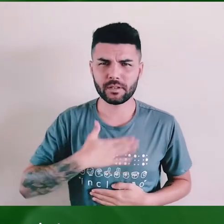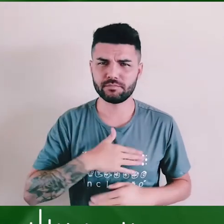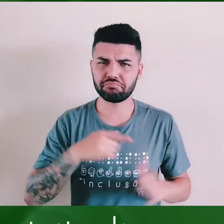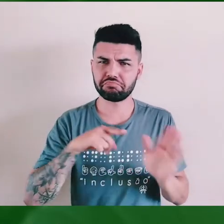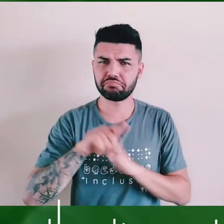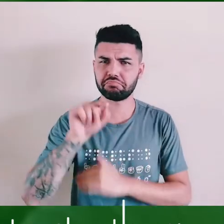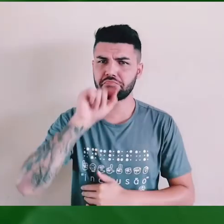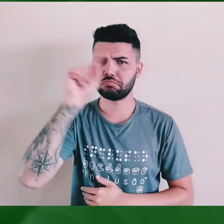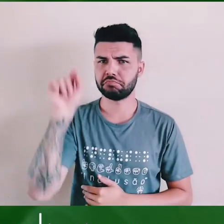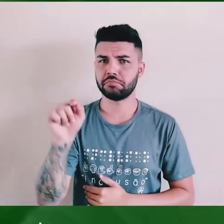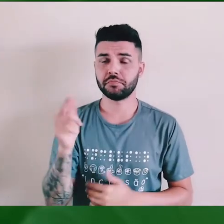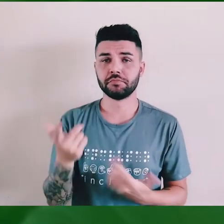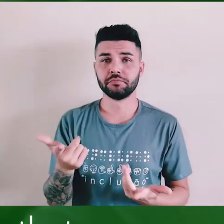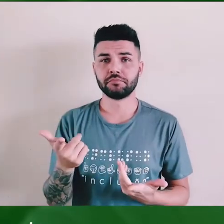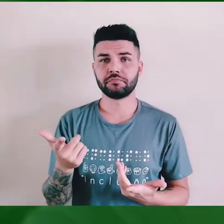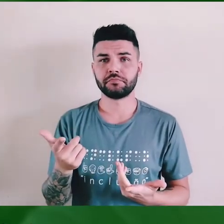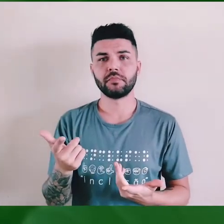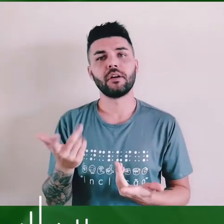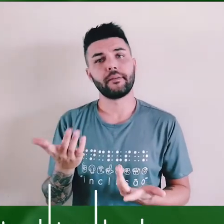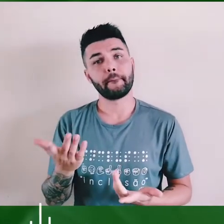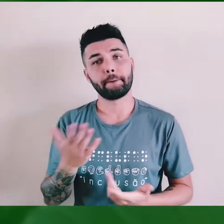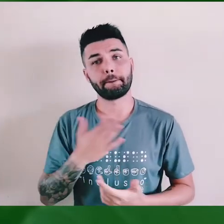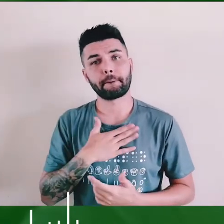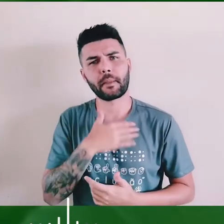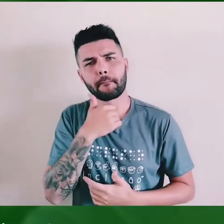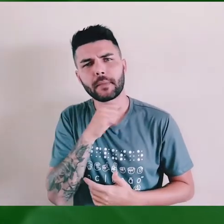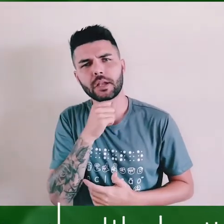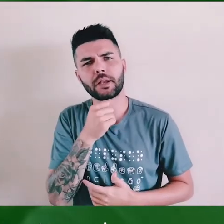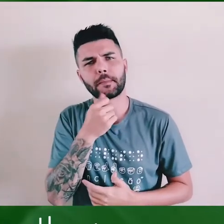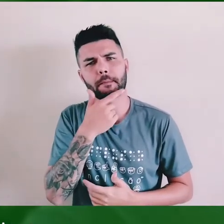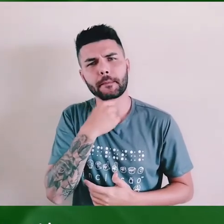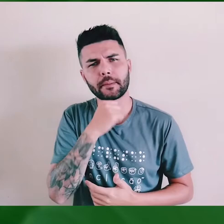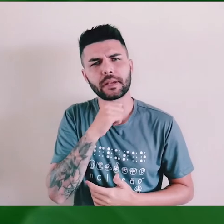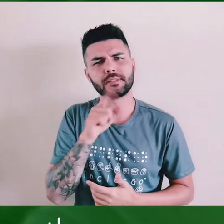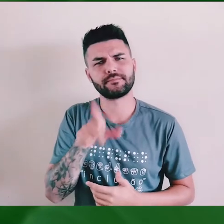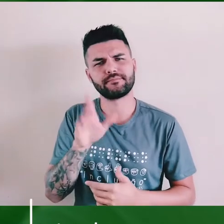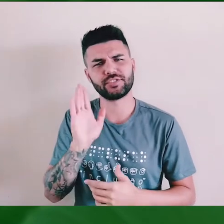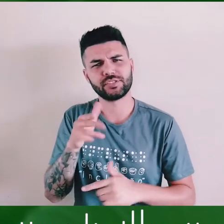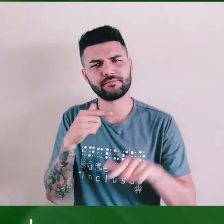disse que trabalha com arte, minha mãe que é atriz, meu pai jornalista, você faz o